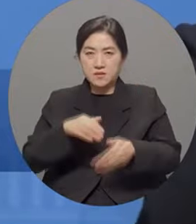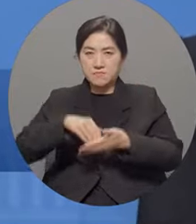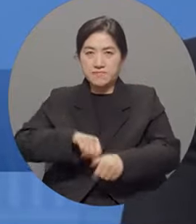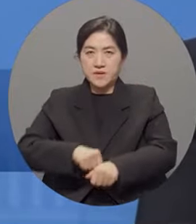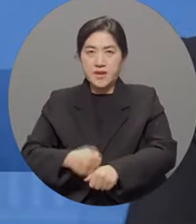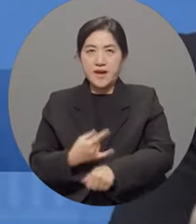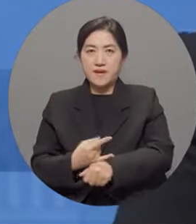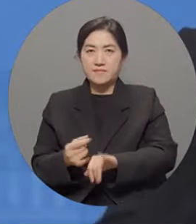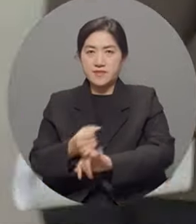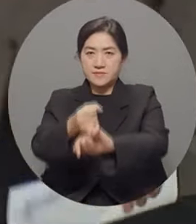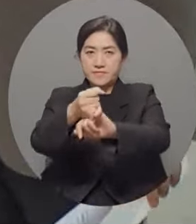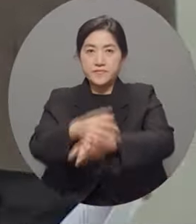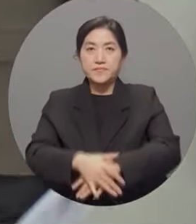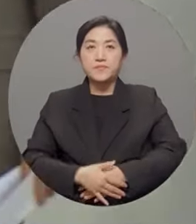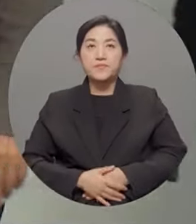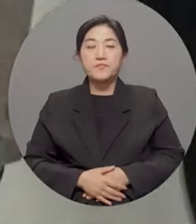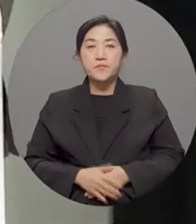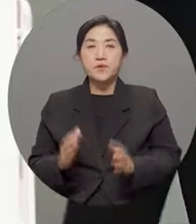엄단하겠습니다.